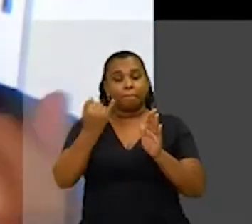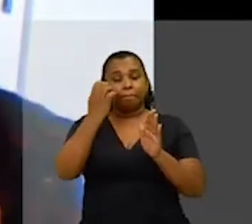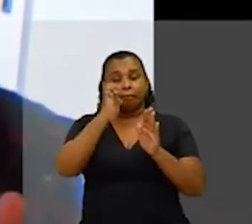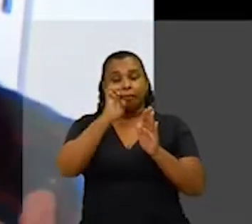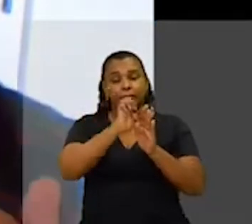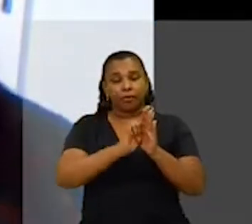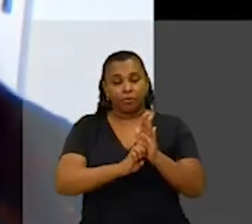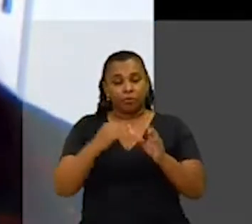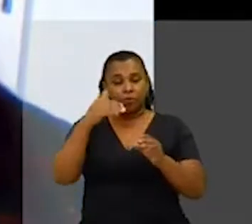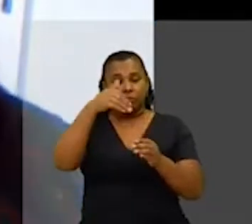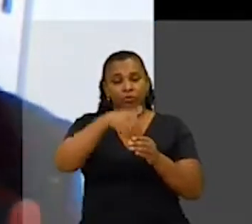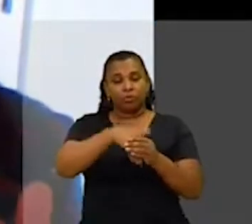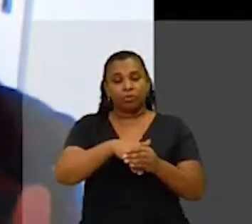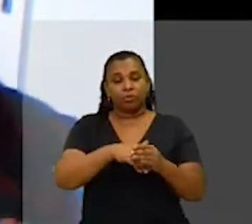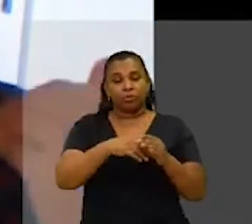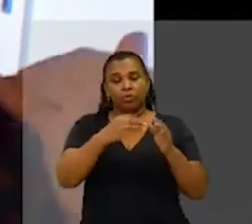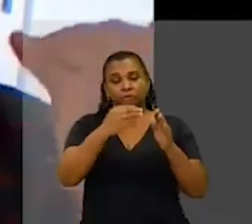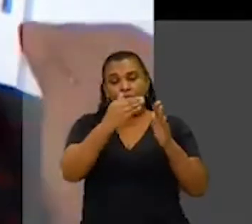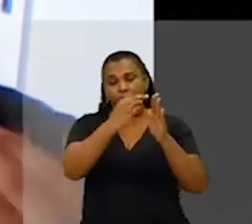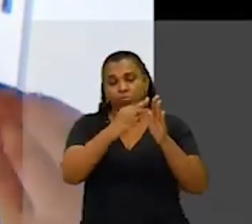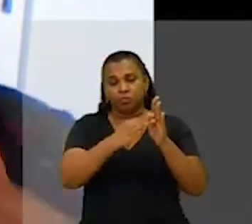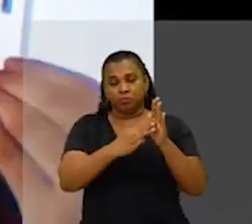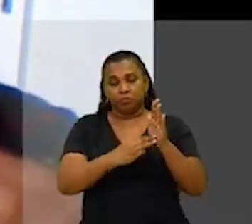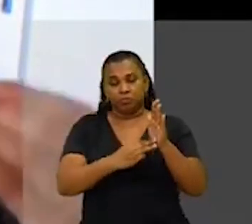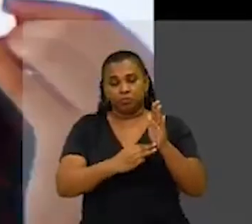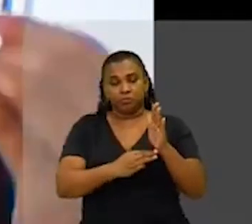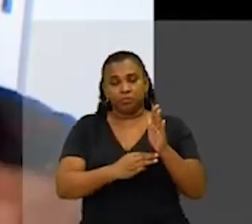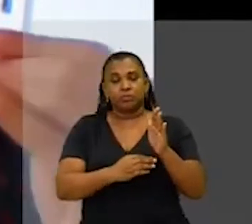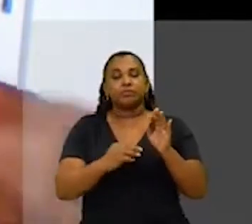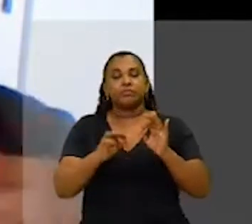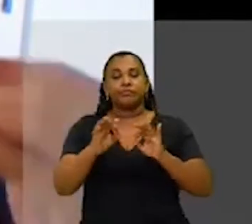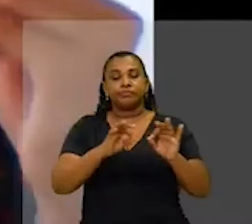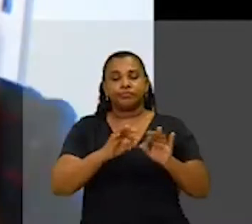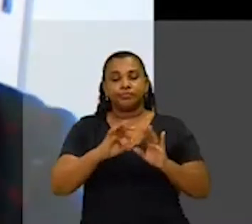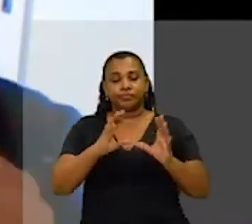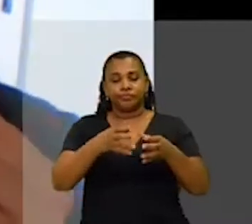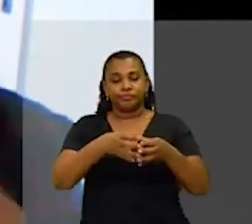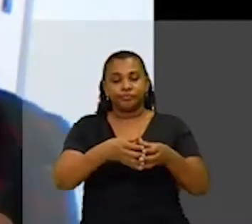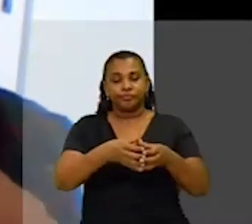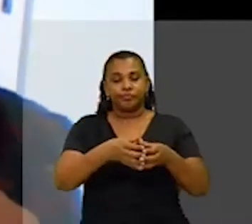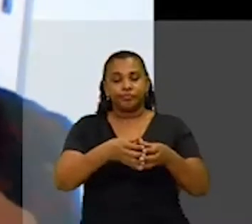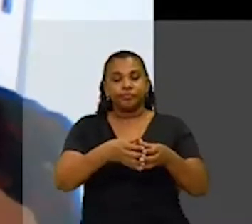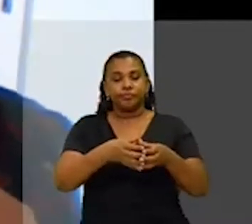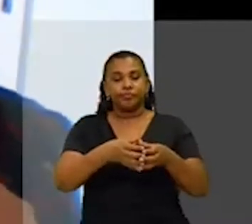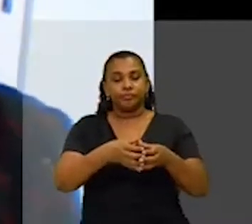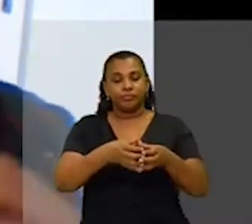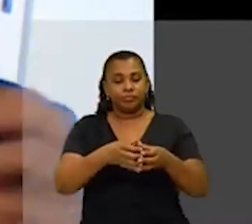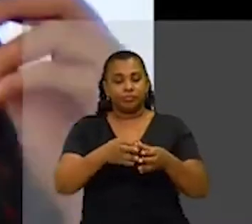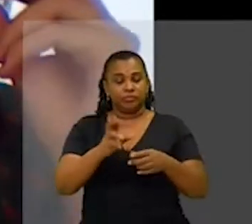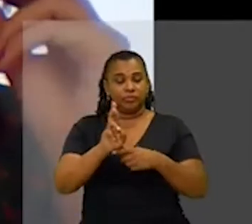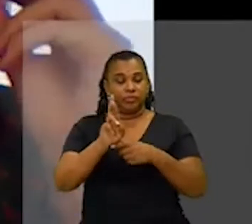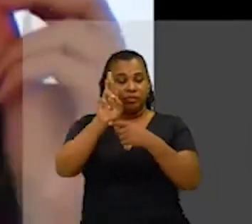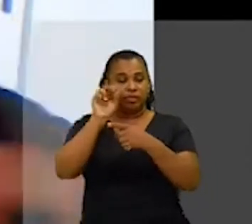os critérios de composição batatas e estabelecendo 500 que pega os cabem ao partido político e tava